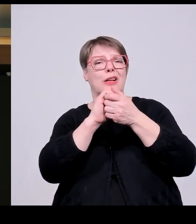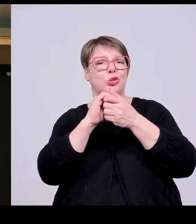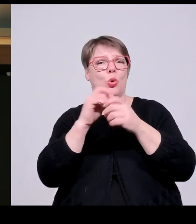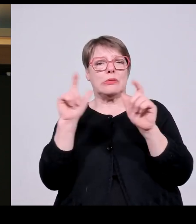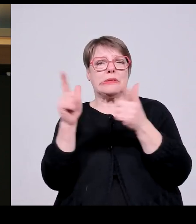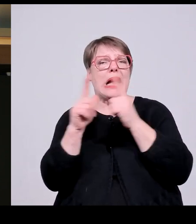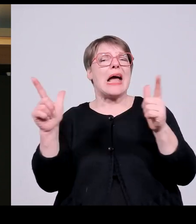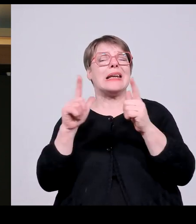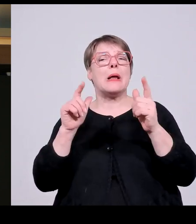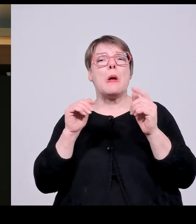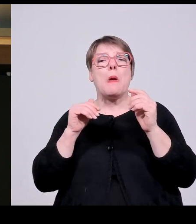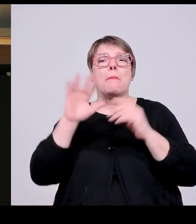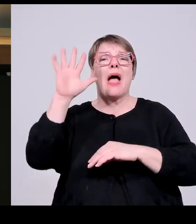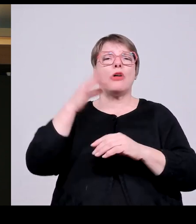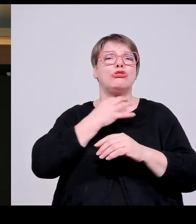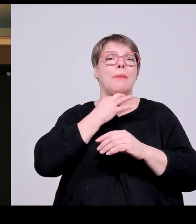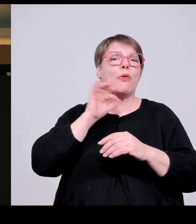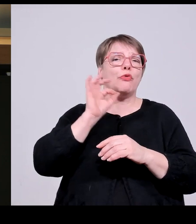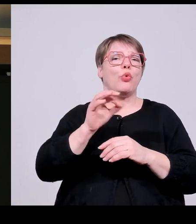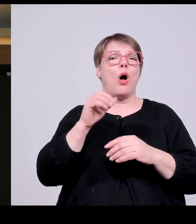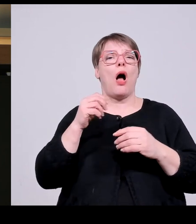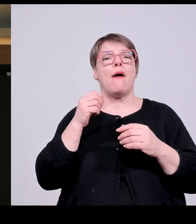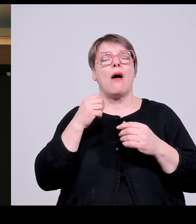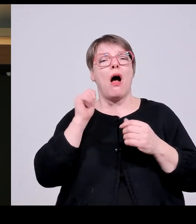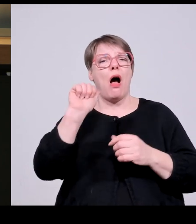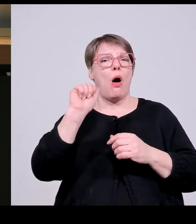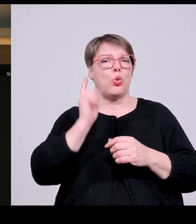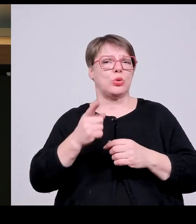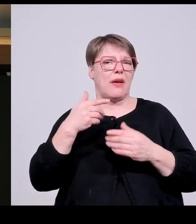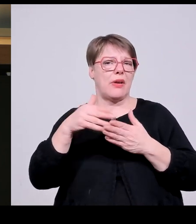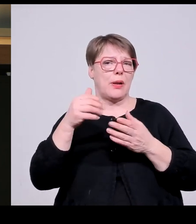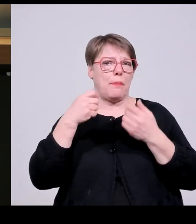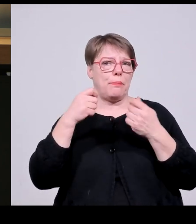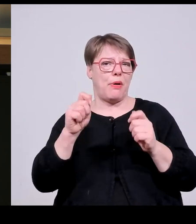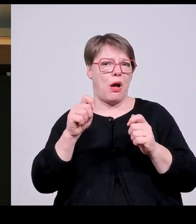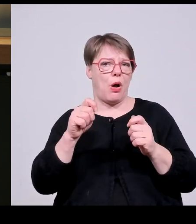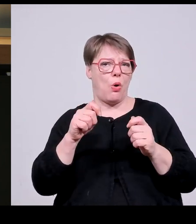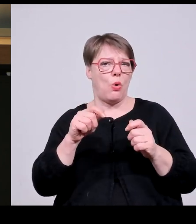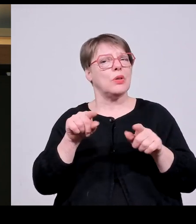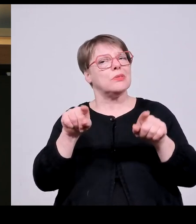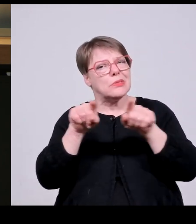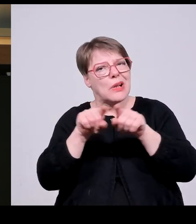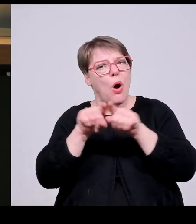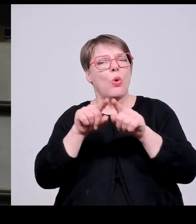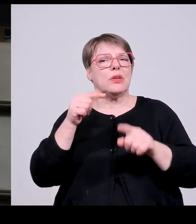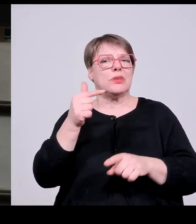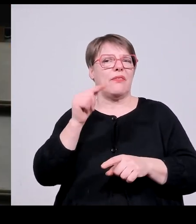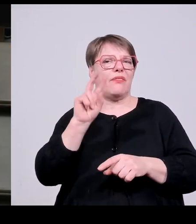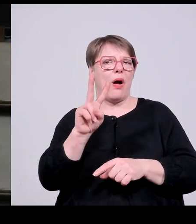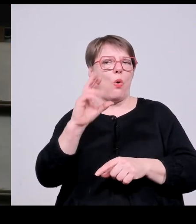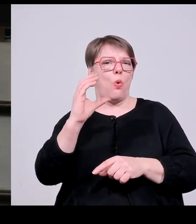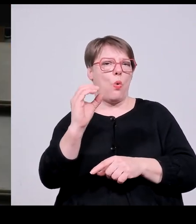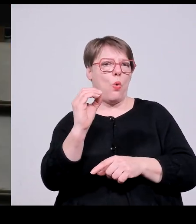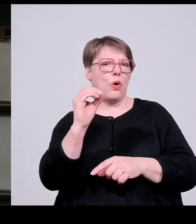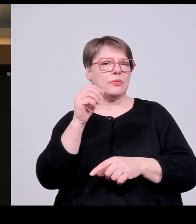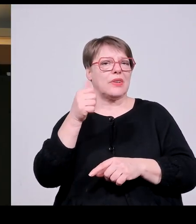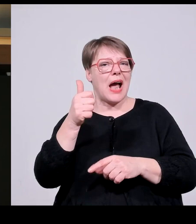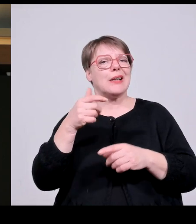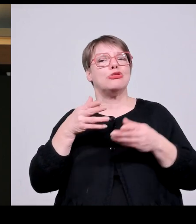Hier gehen Zehntausende Fahrzeuge durch die Wohngebiete durch die Industrie- und Gewerbegebiete und das ist nicht fortschrittlicher Verkehrspolitik im Sinne